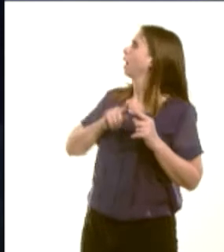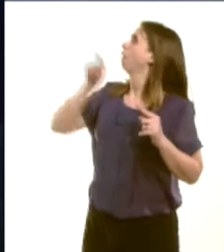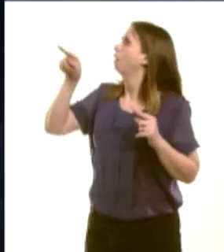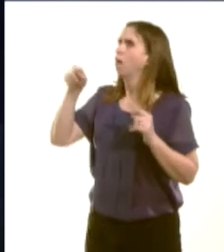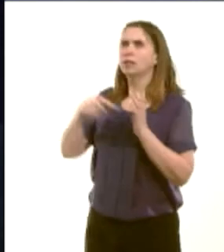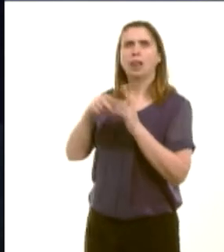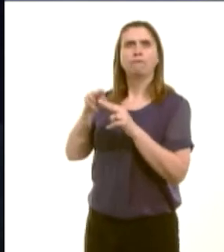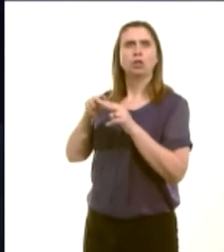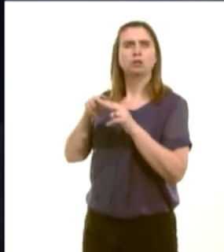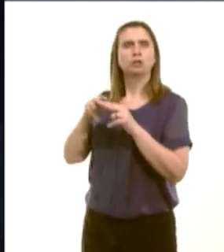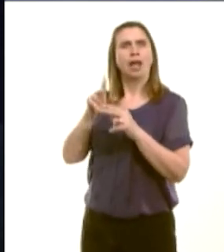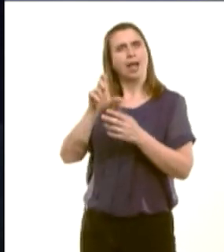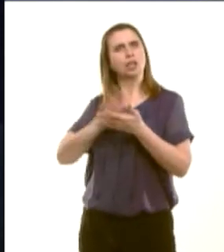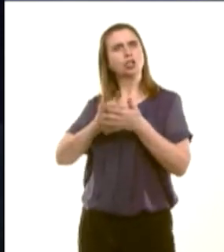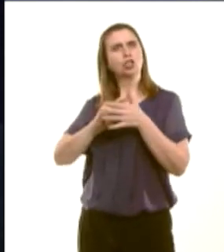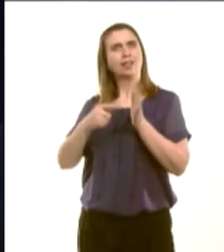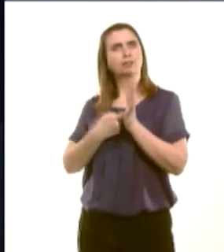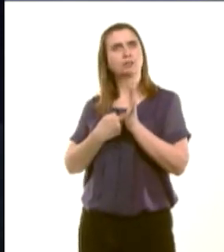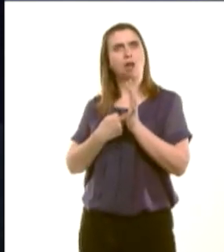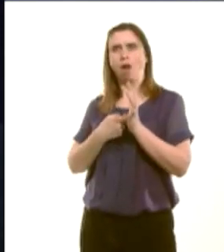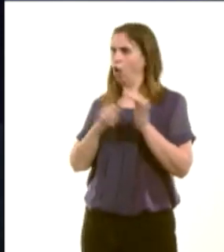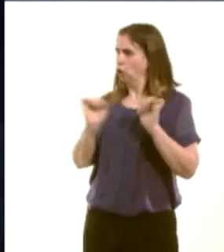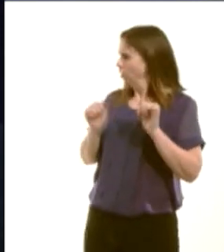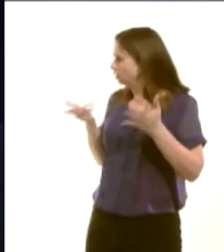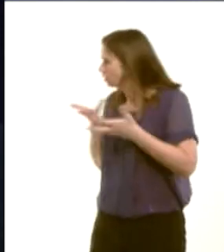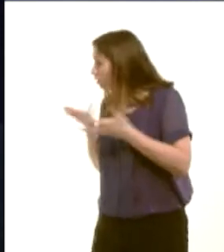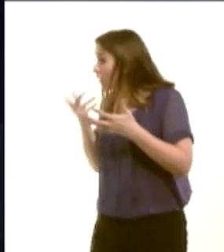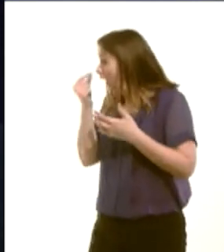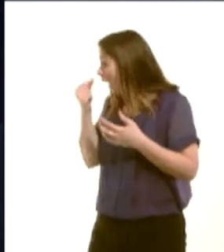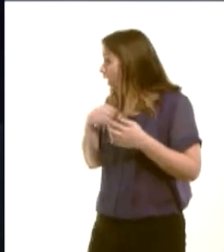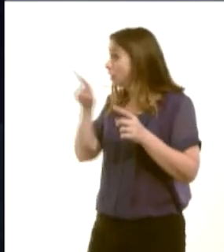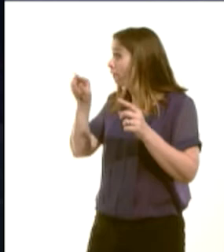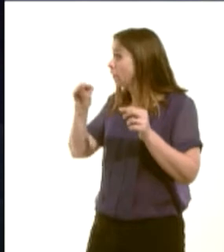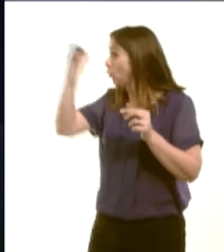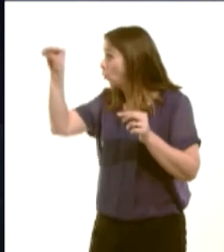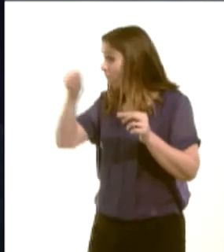Felly, a wnewch chiín siwr bod materion sydd wedi cael eu codi yn adroddiad y pwyllgor